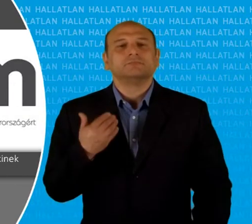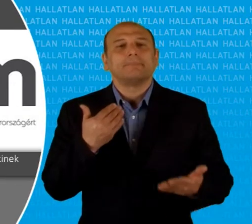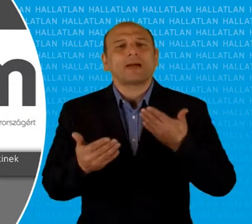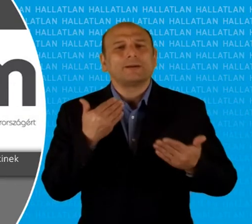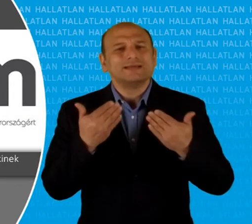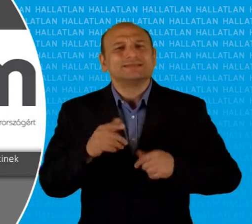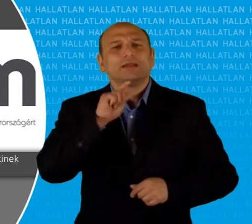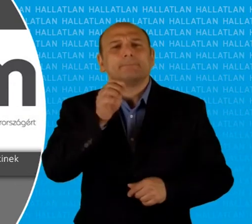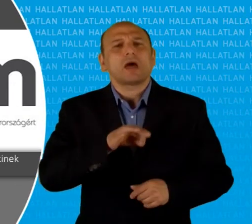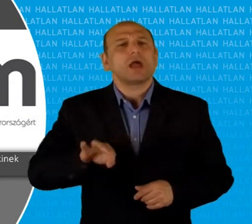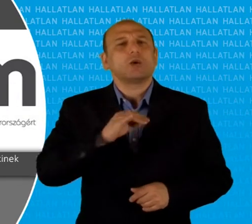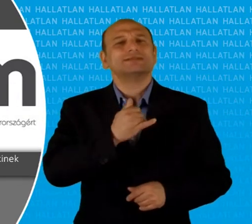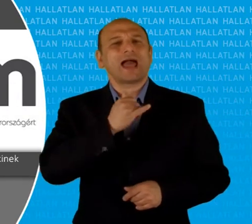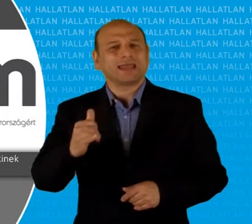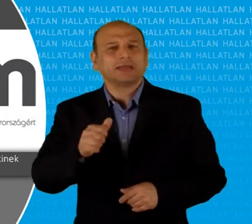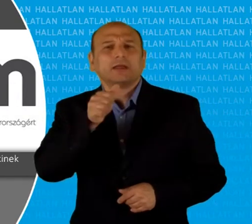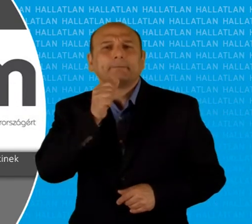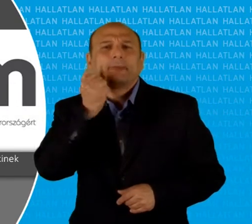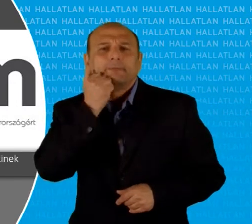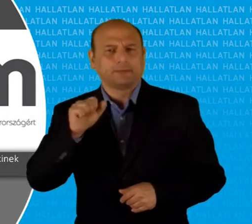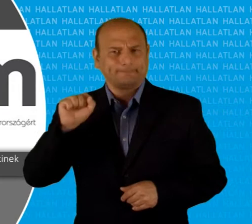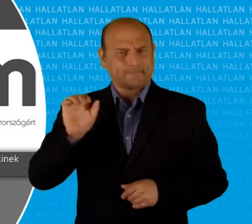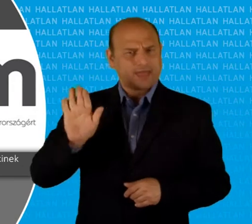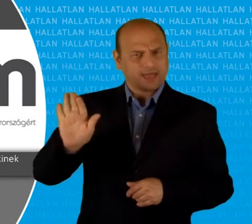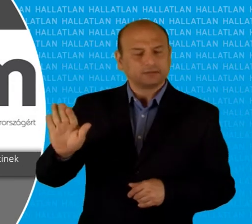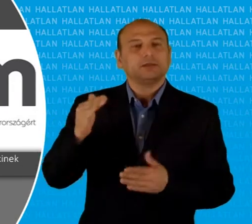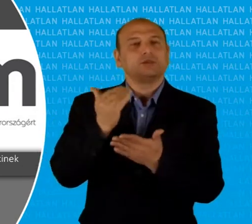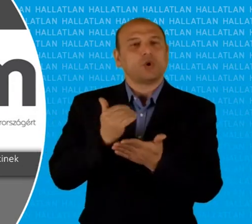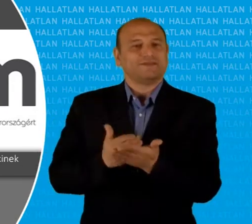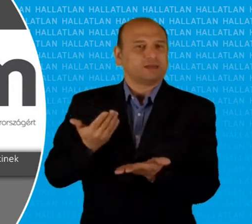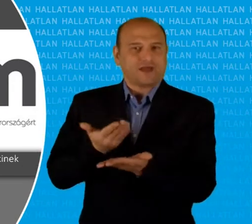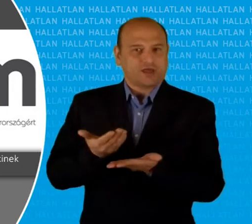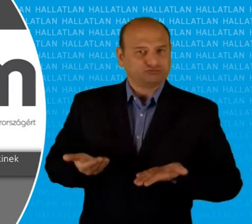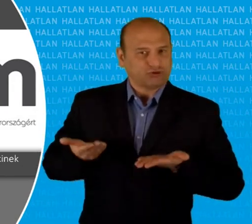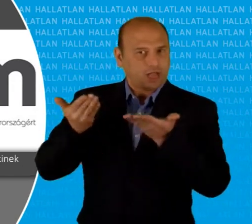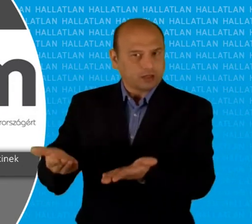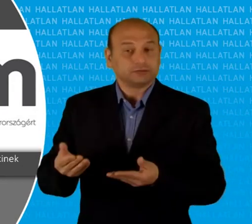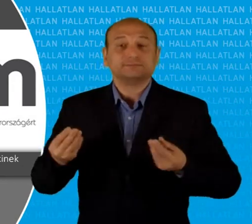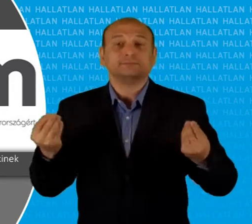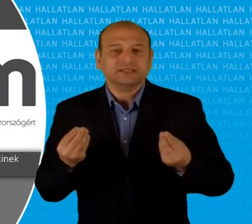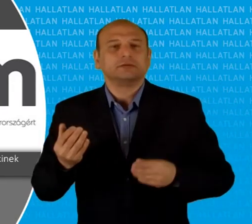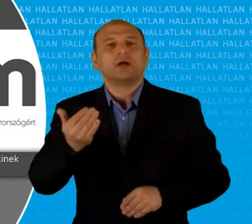A Párbeszéd Magyarországért (PM) párt törvényjavaslatot nyújt be annak érdekében,